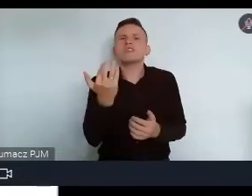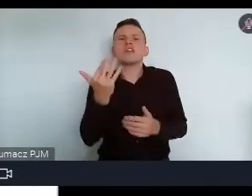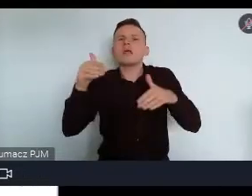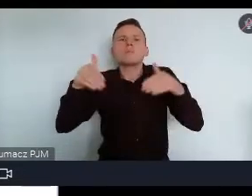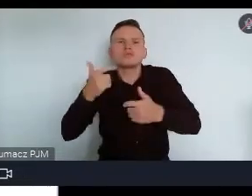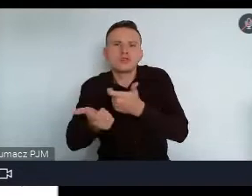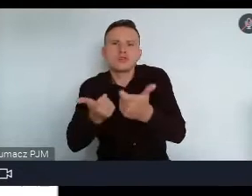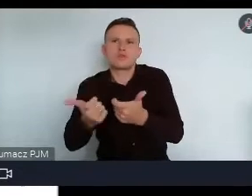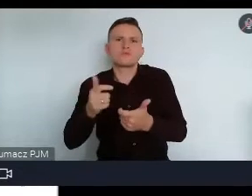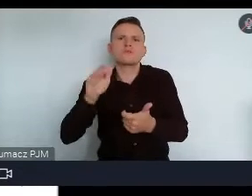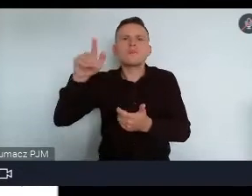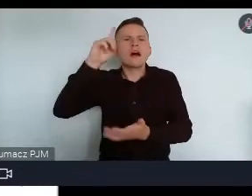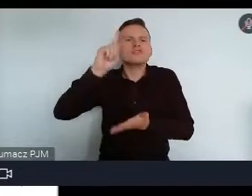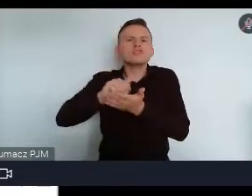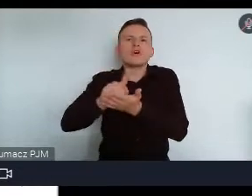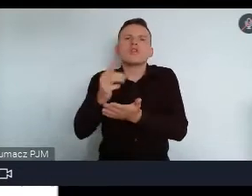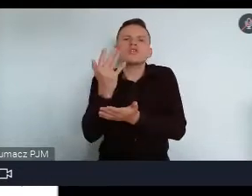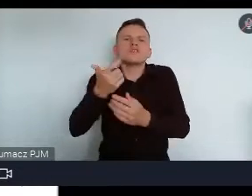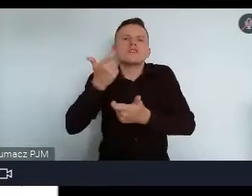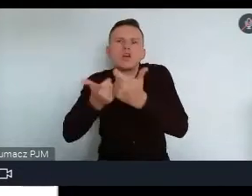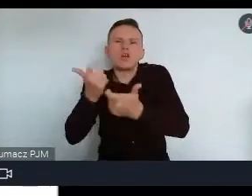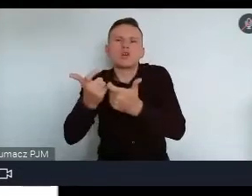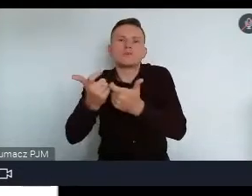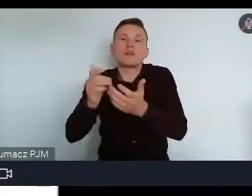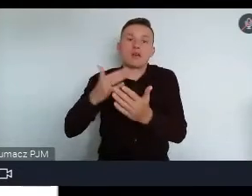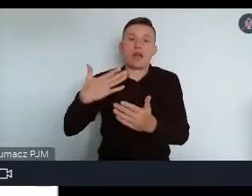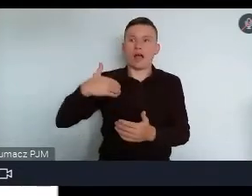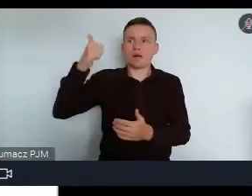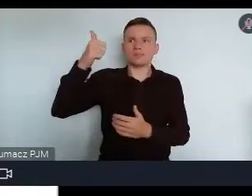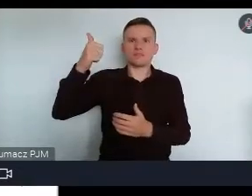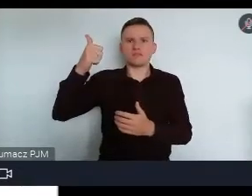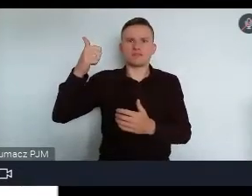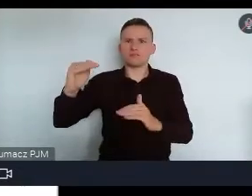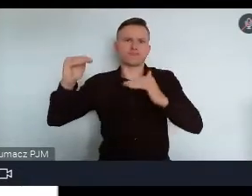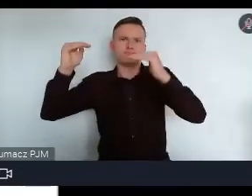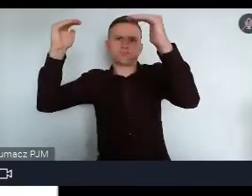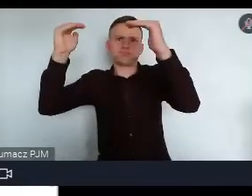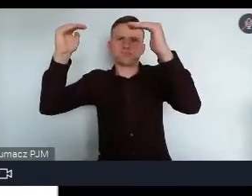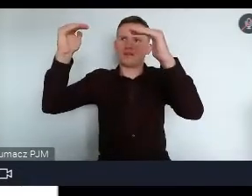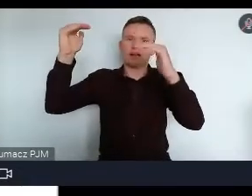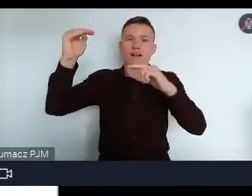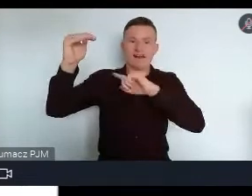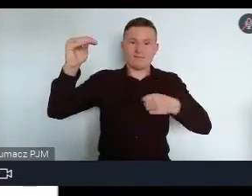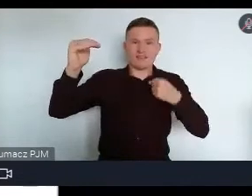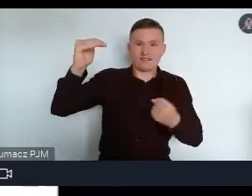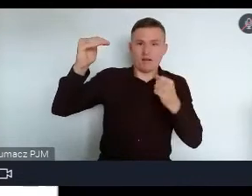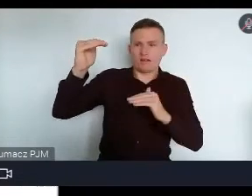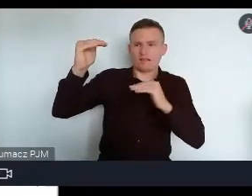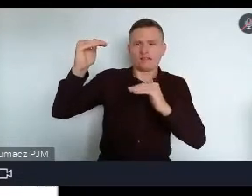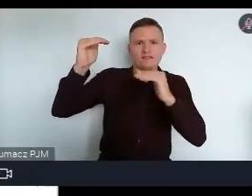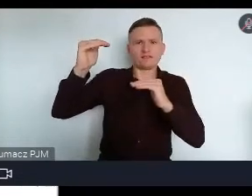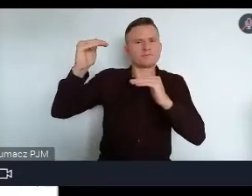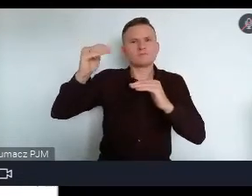w których działania nie odpowiadają jeszcze ambicjom, pomaga postawić pytania, czy na przykład należy rozważyć inne działania